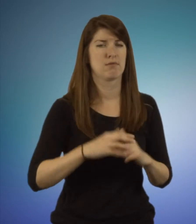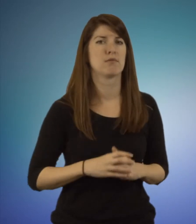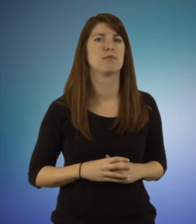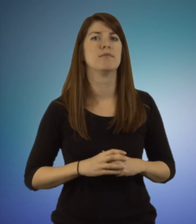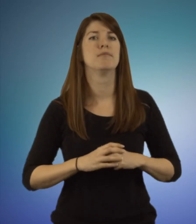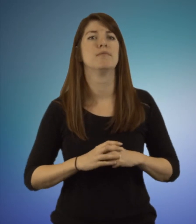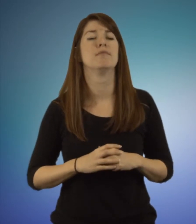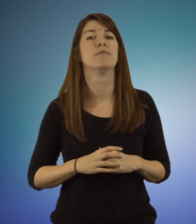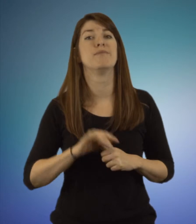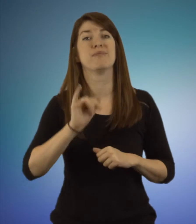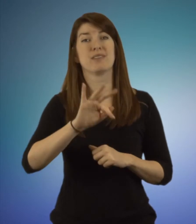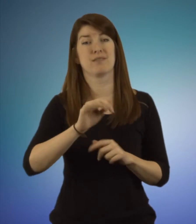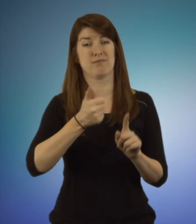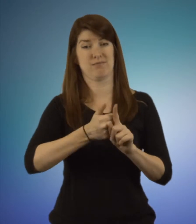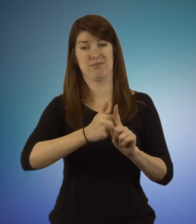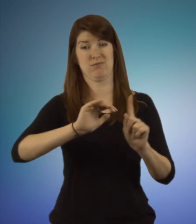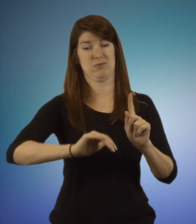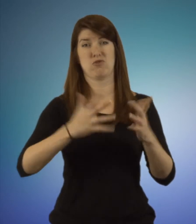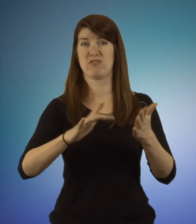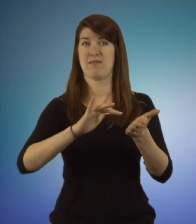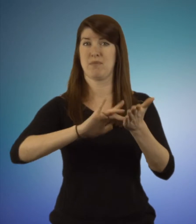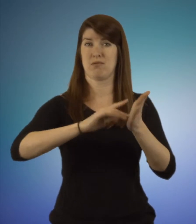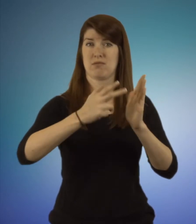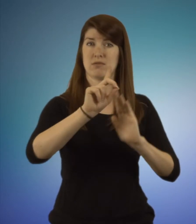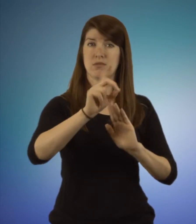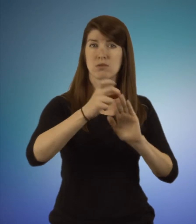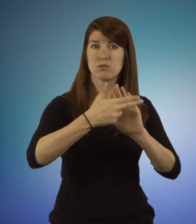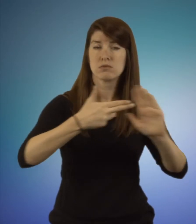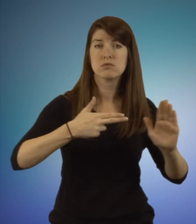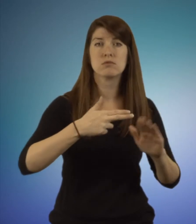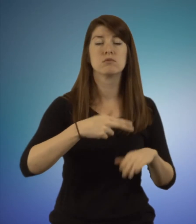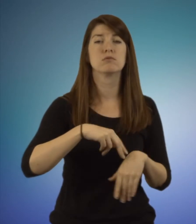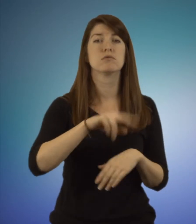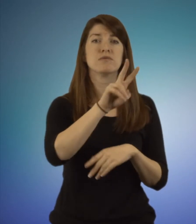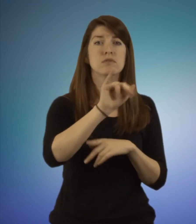se utiliza si un niño no tiene ya el diagnóstico de una discapacidad visual o auditiva.